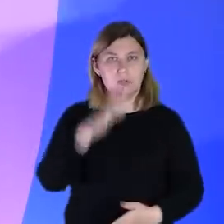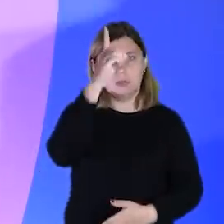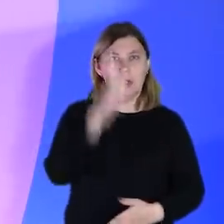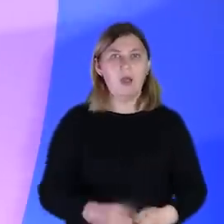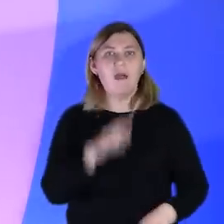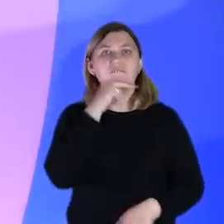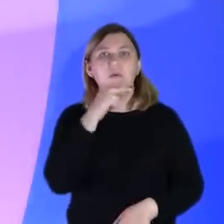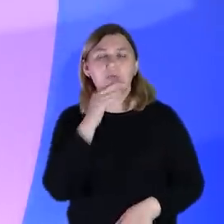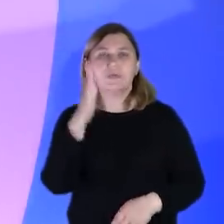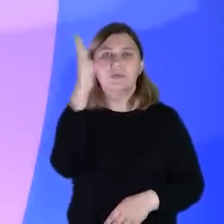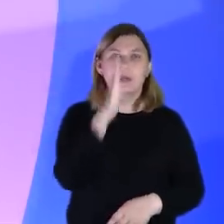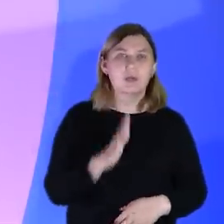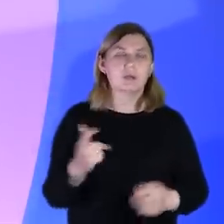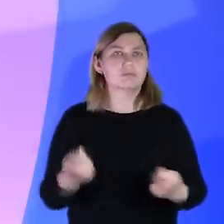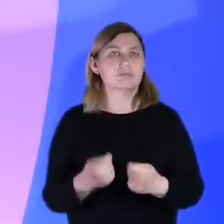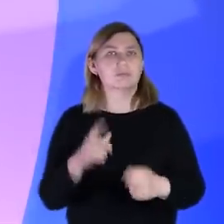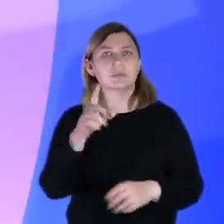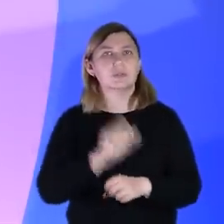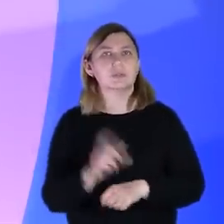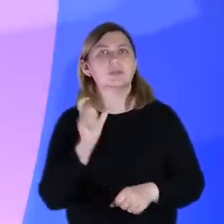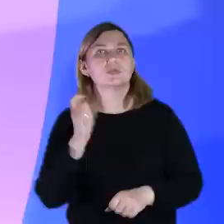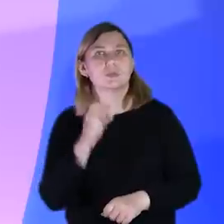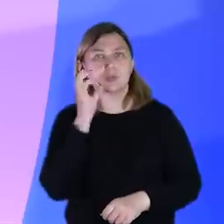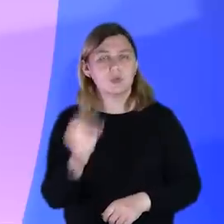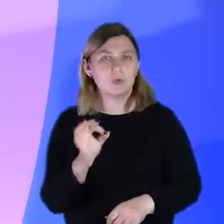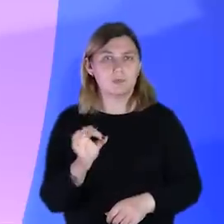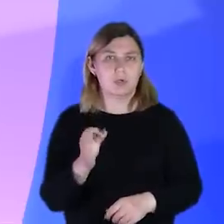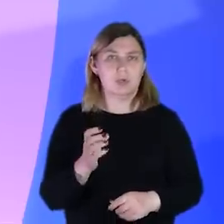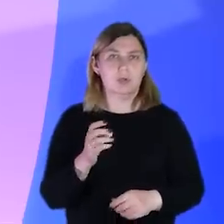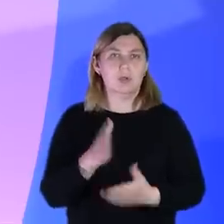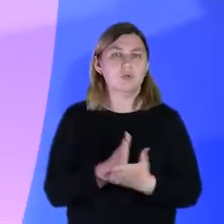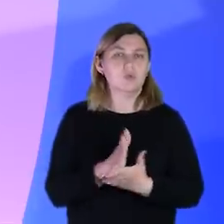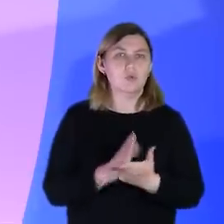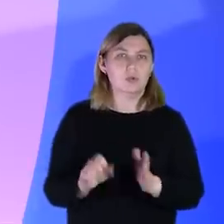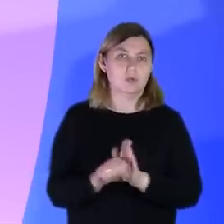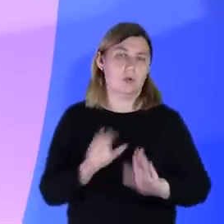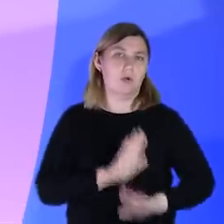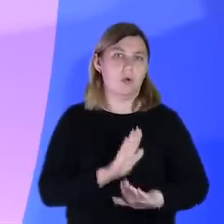cieków wodnych czy przeszkód terenowych, która by dobrze służyła do ochrony przez służby